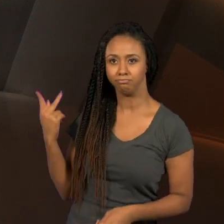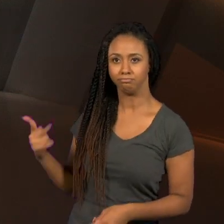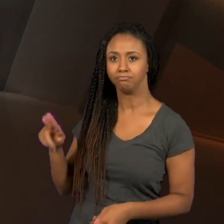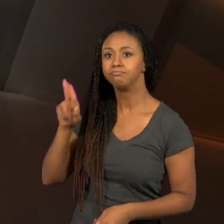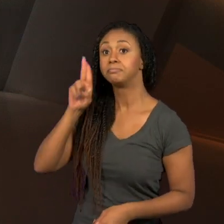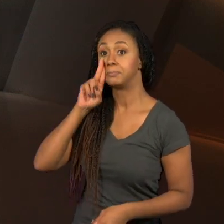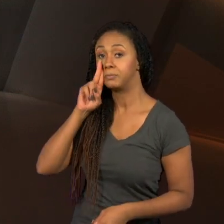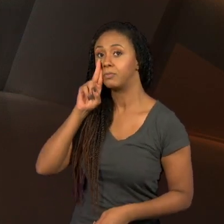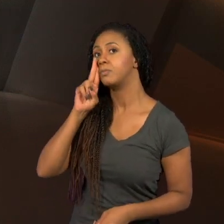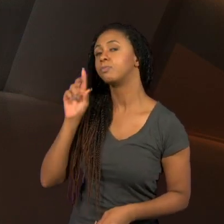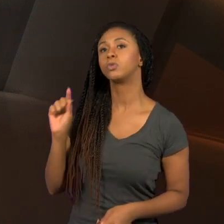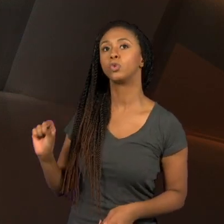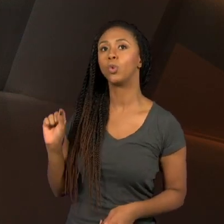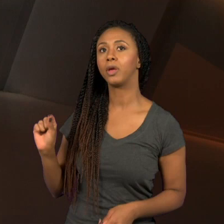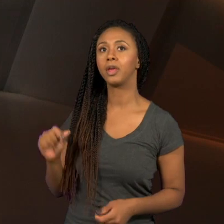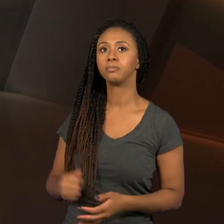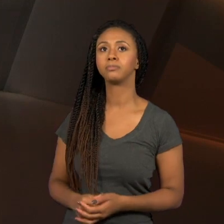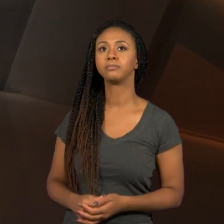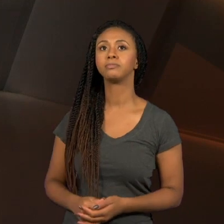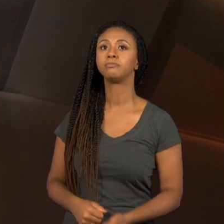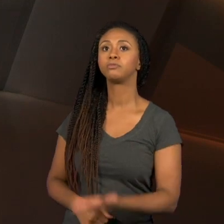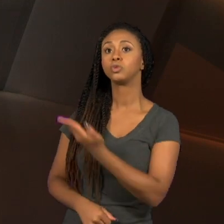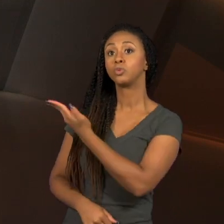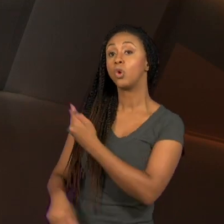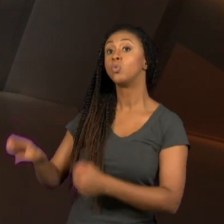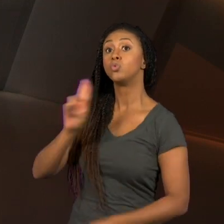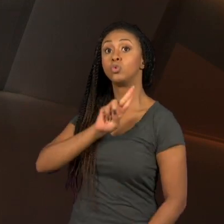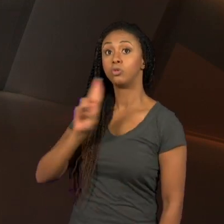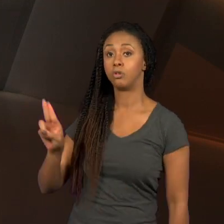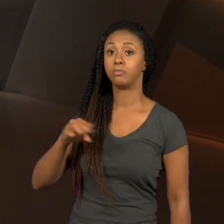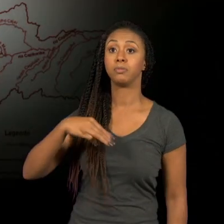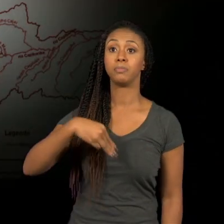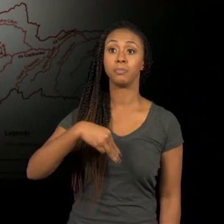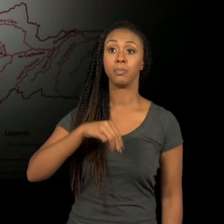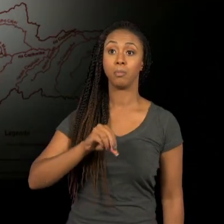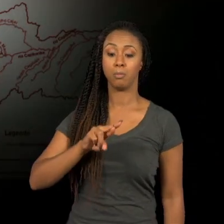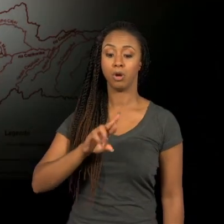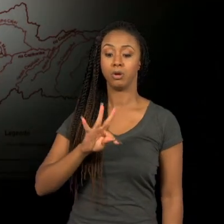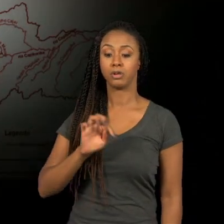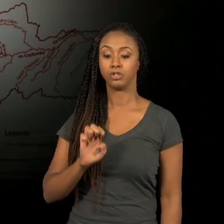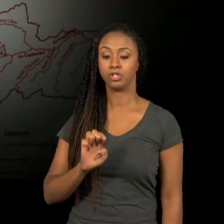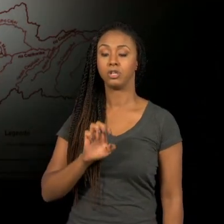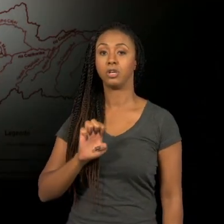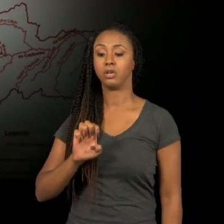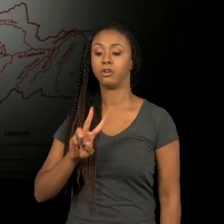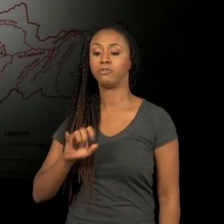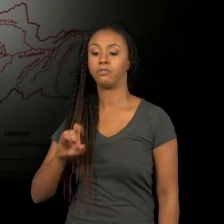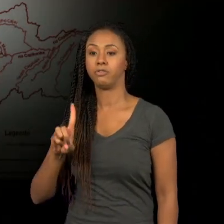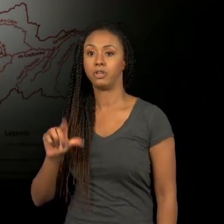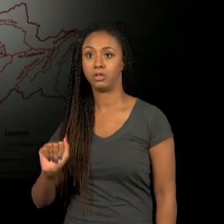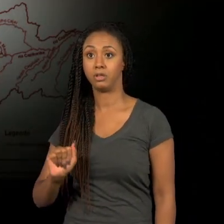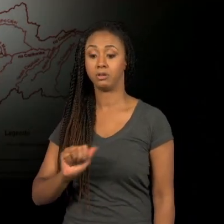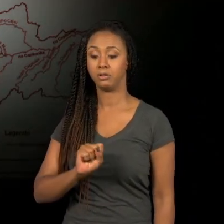NETO, SEJA A "MORTE E VIDA SEVERINA". ENTÃO, NESSA OBRA, QUE É UMA OBRA FEITA PRA TEATRO, É UM